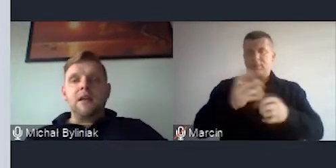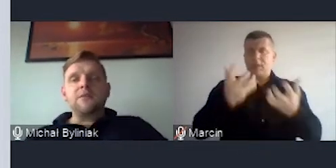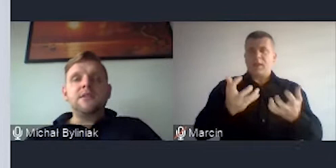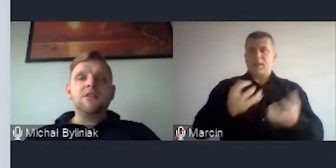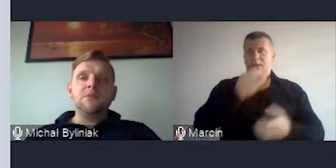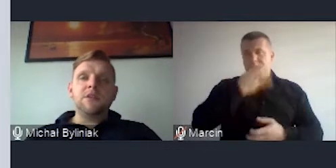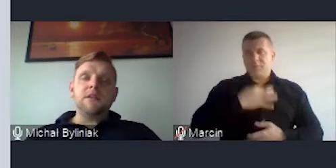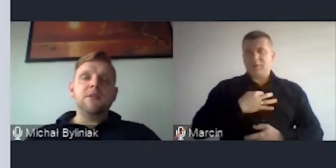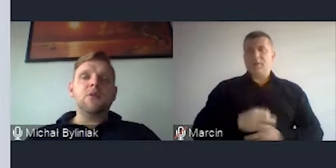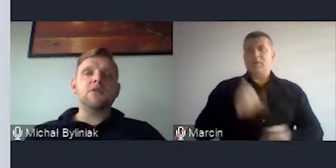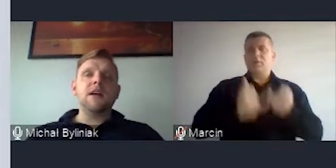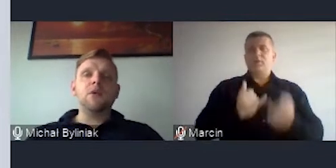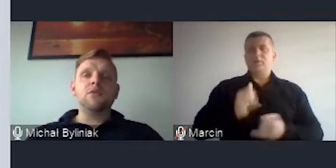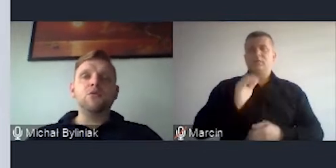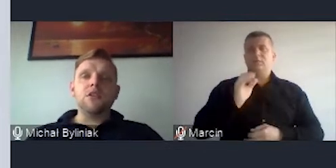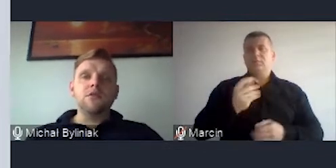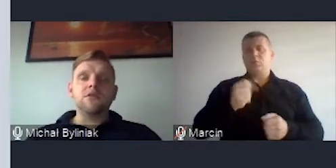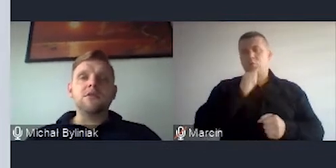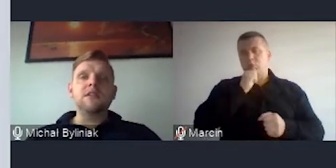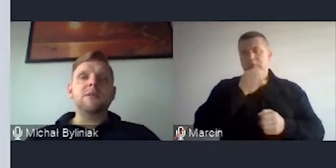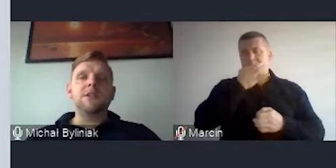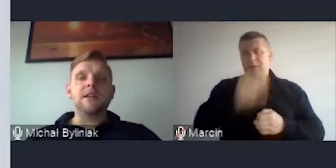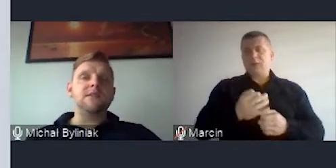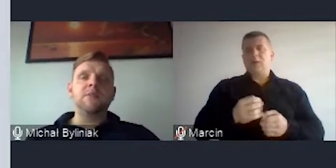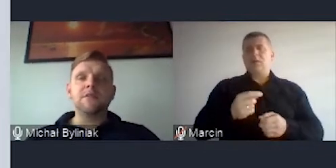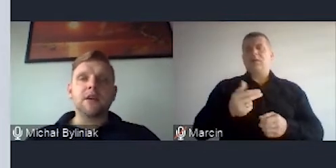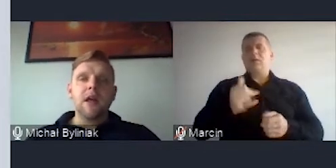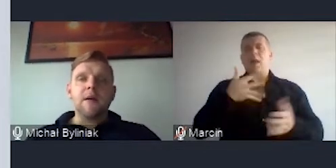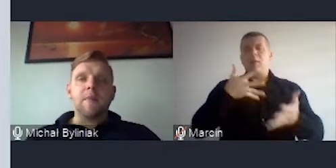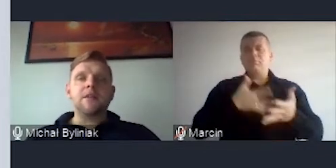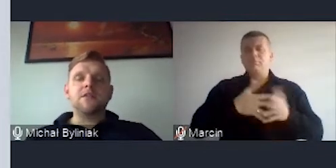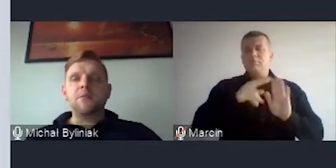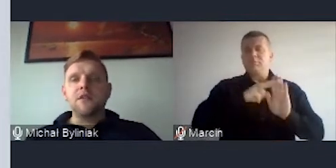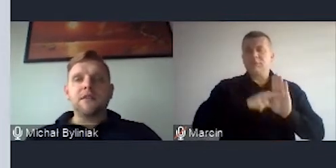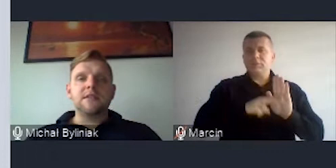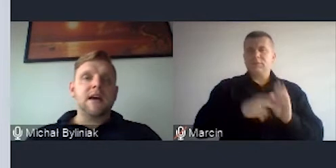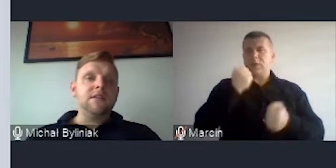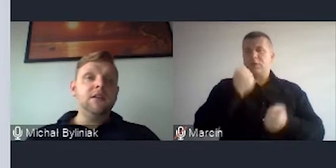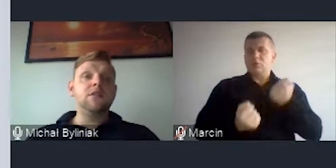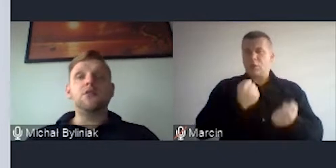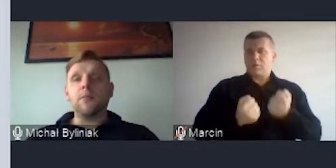Natomiast jeśli pytania będą rozległe, duże, dotyczące interpretacji pewnych bardziej skomplikowanych zagadnień